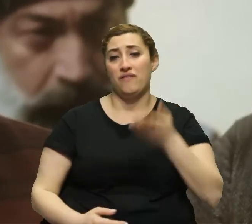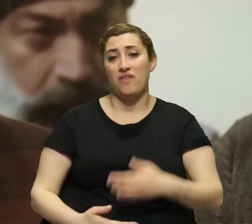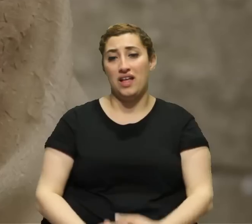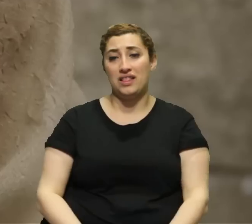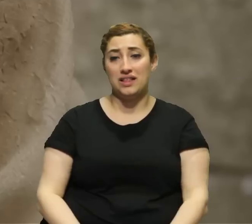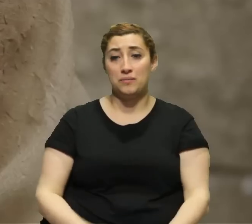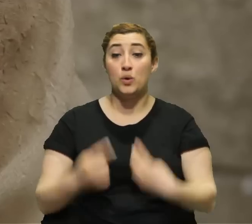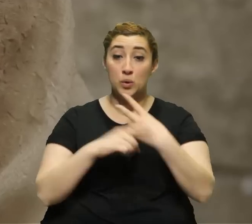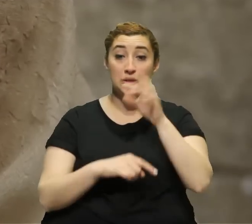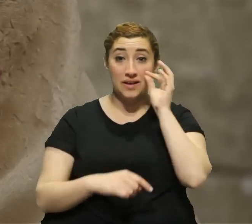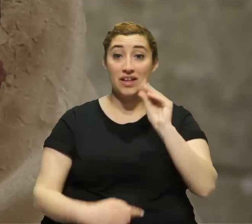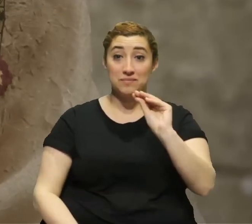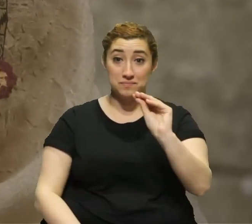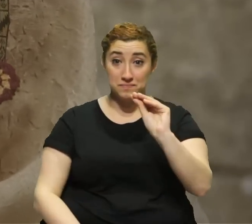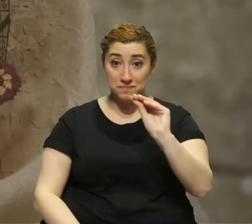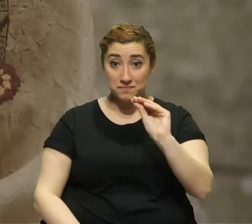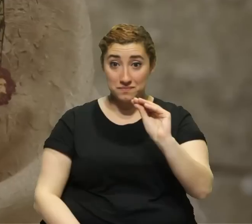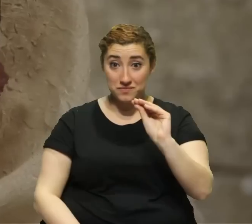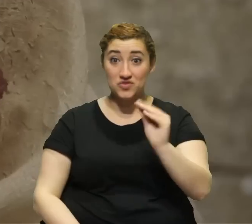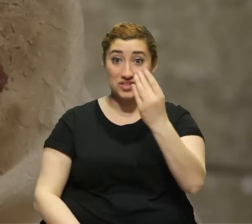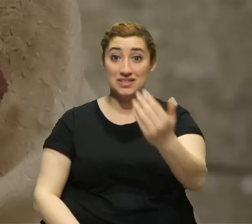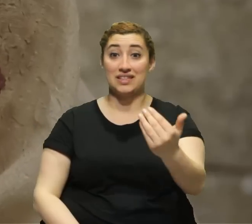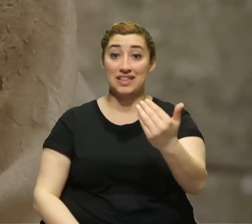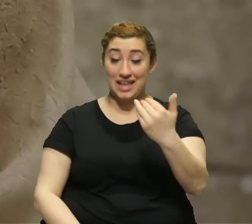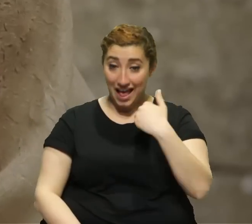Hele bir Yunus Efendi'ler çıka Kadı’nın yanından.